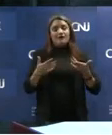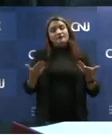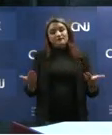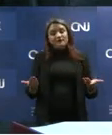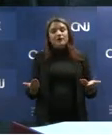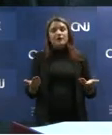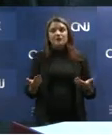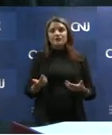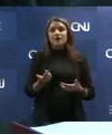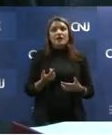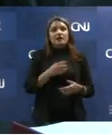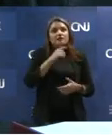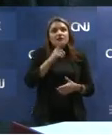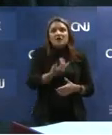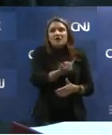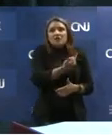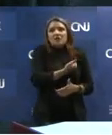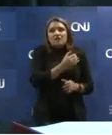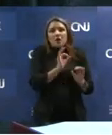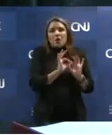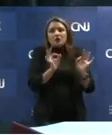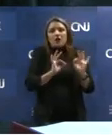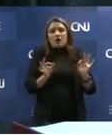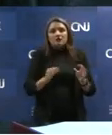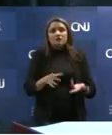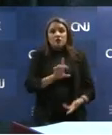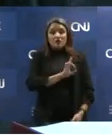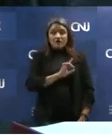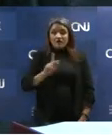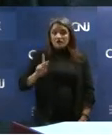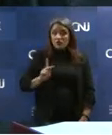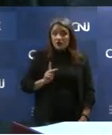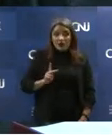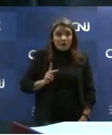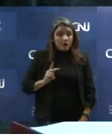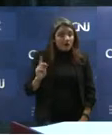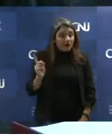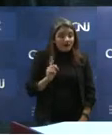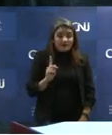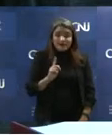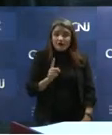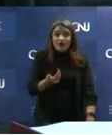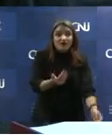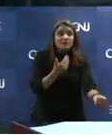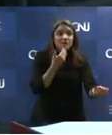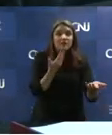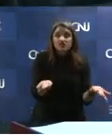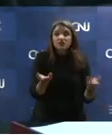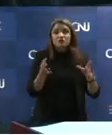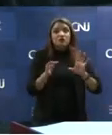Parece que a Defensoria Pública, a Defensoria Pública da União, que não fez e que a liberdade provisória não entrou com a descobre,